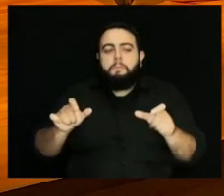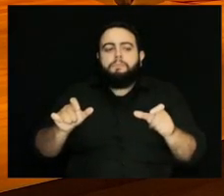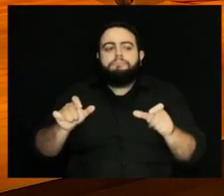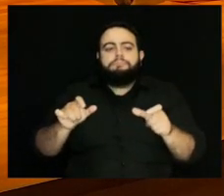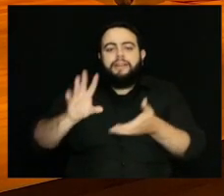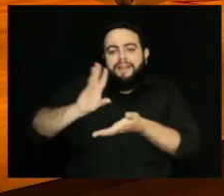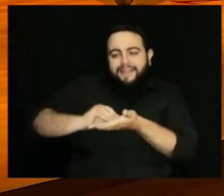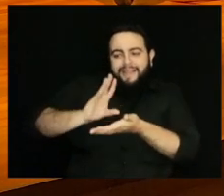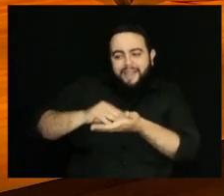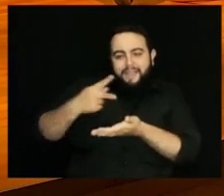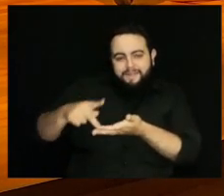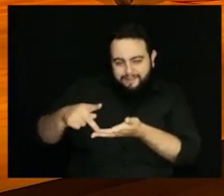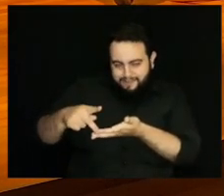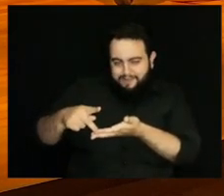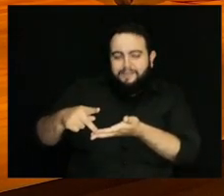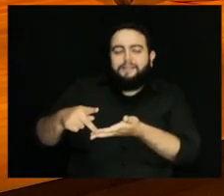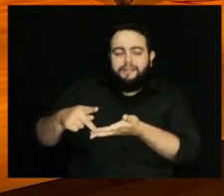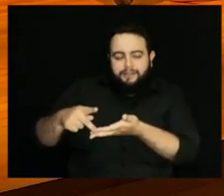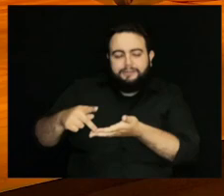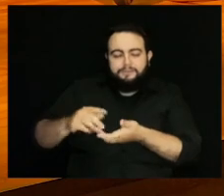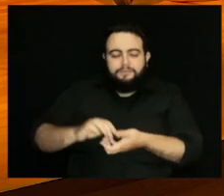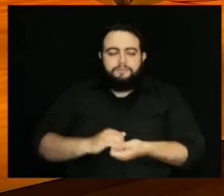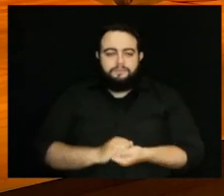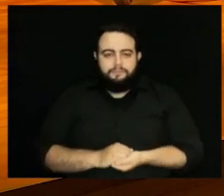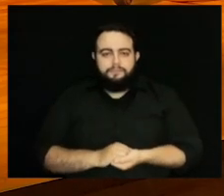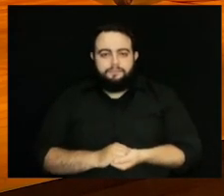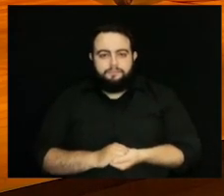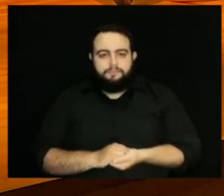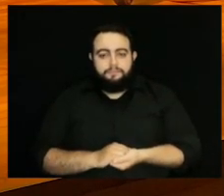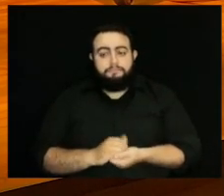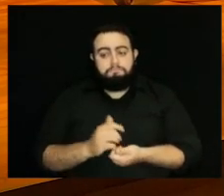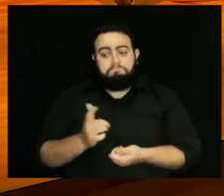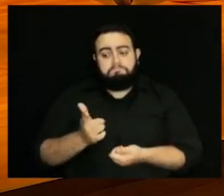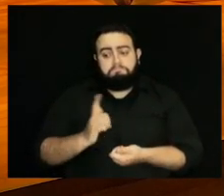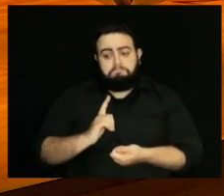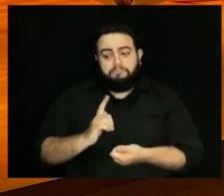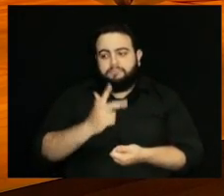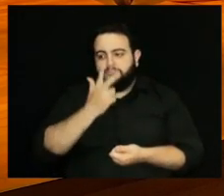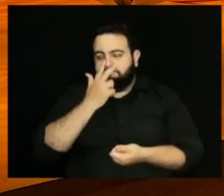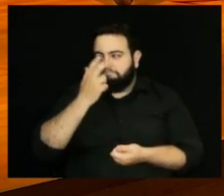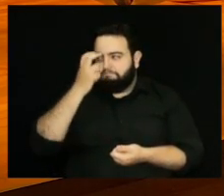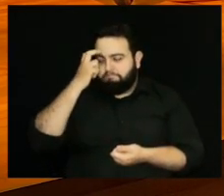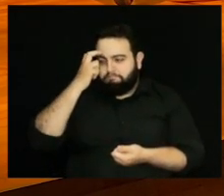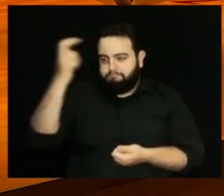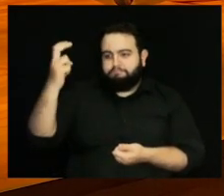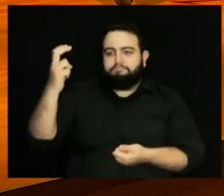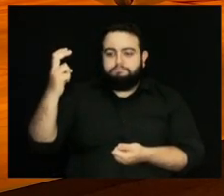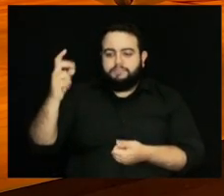maioria das músicas da geração dele. E elas têm sacadas de genialidade, de relação de letra